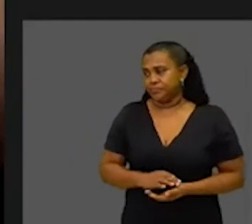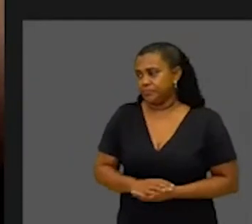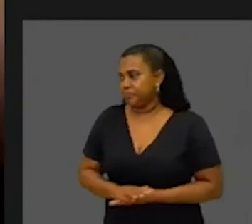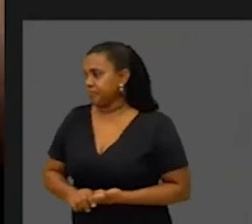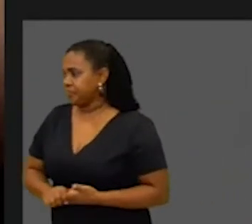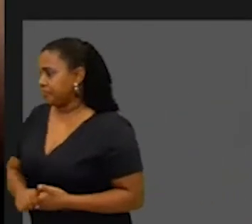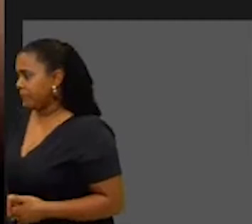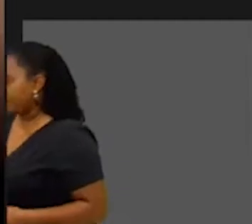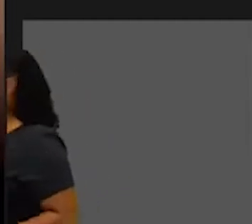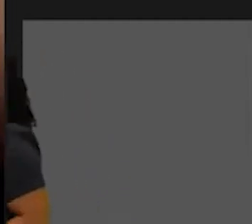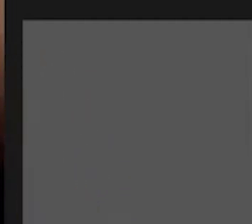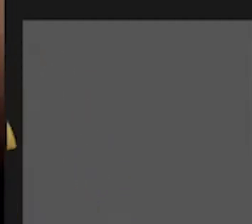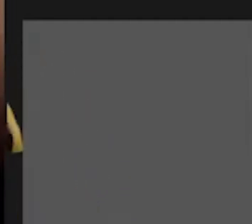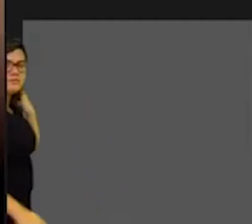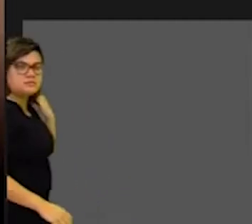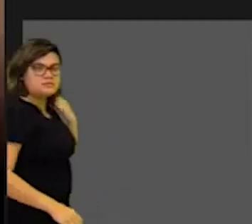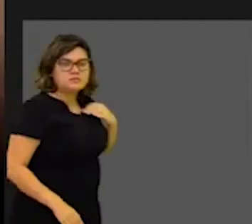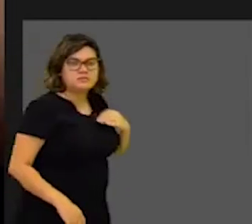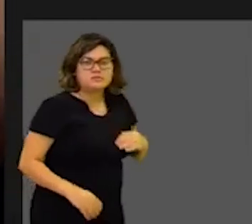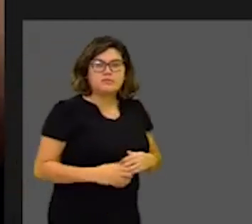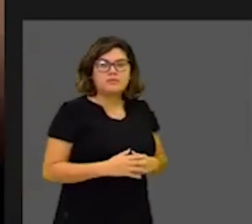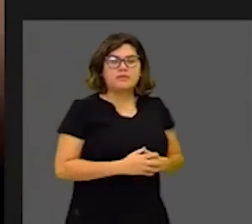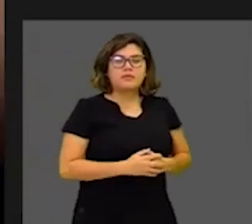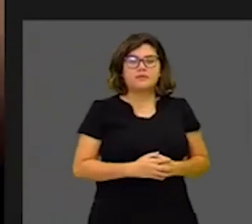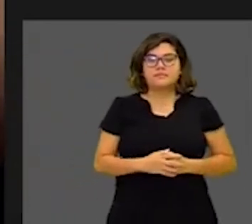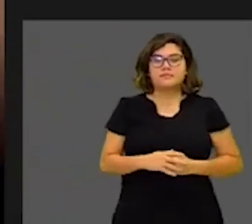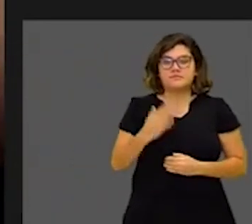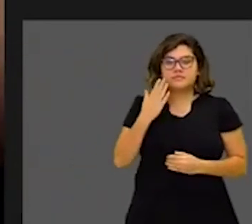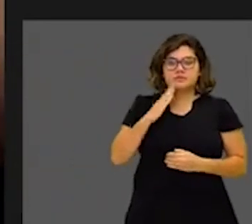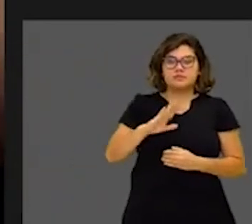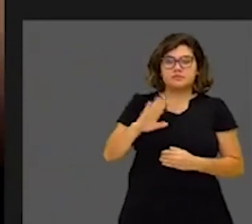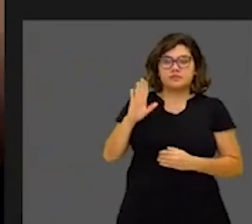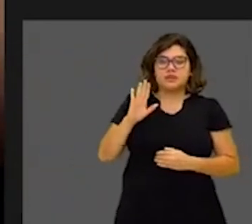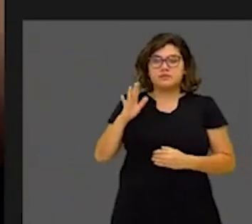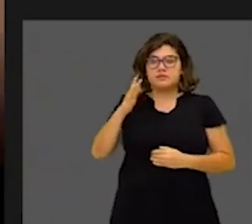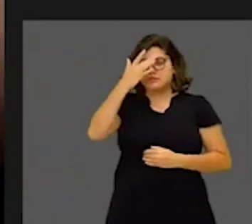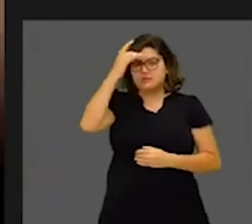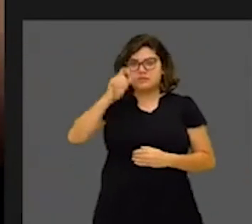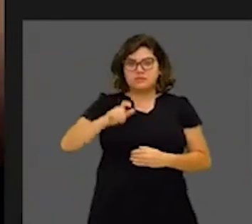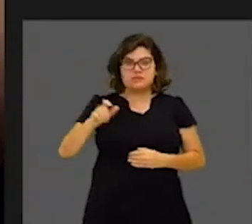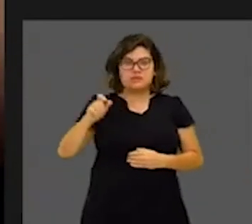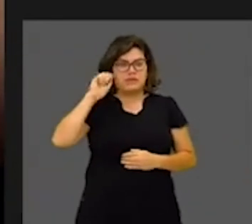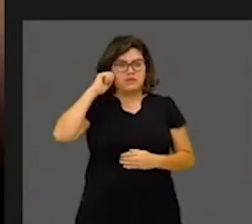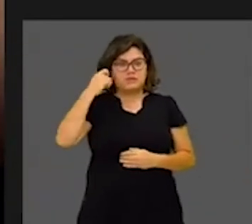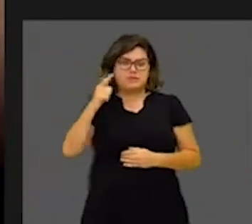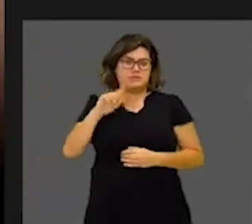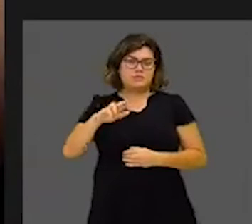femininas lançamento de candidaturas negras é não passou por esse caminho foi um fruto da atuação